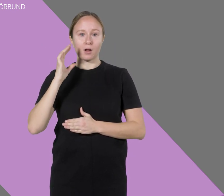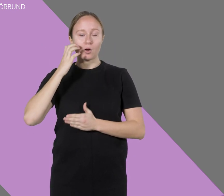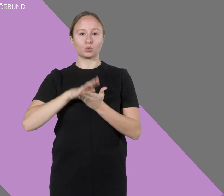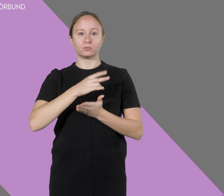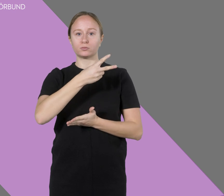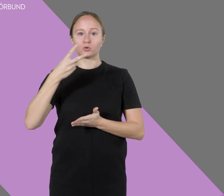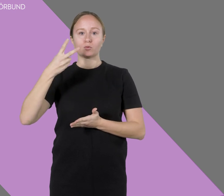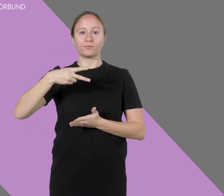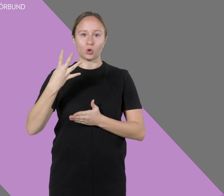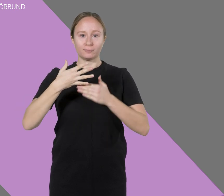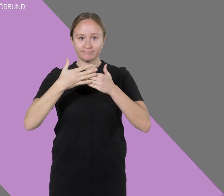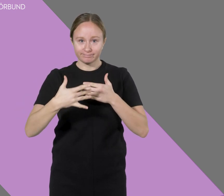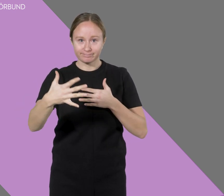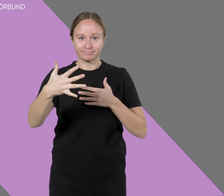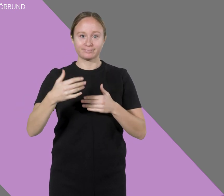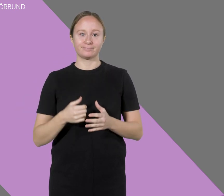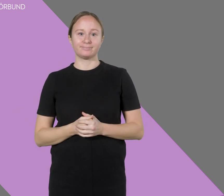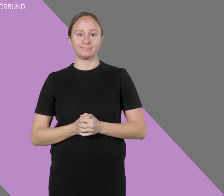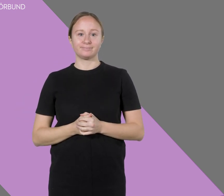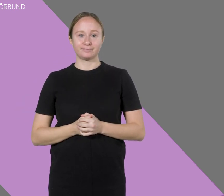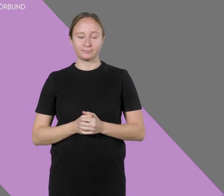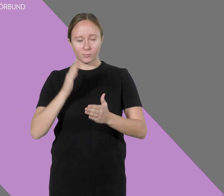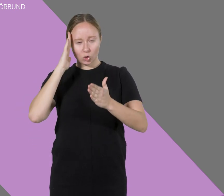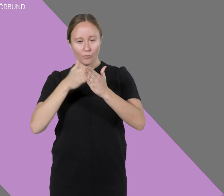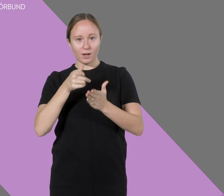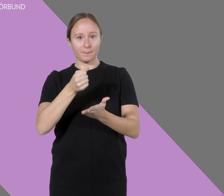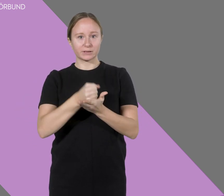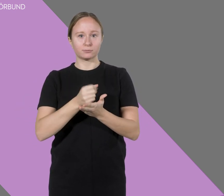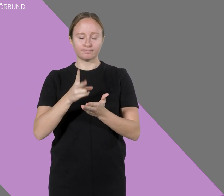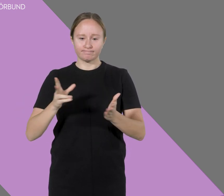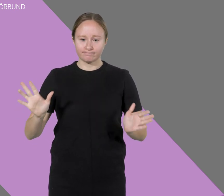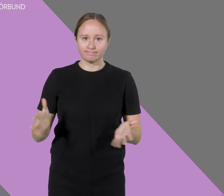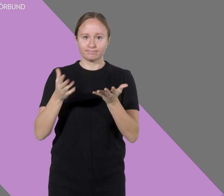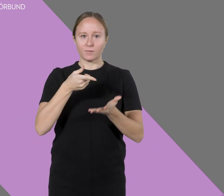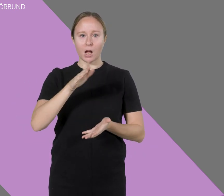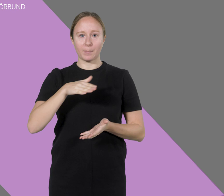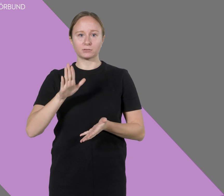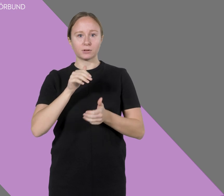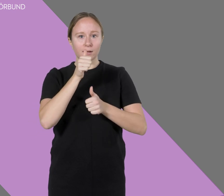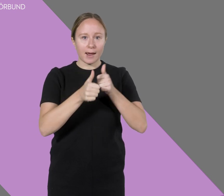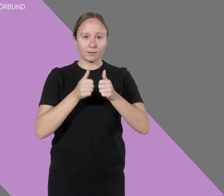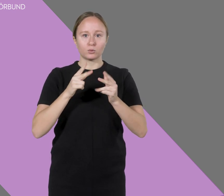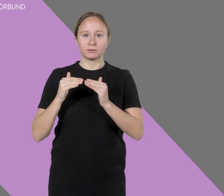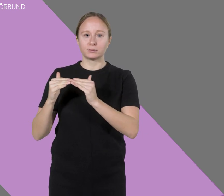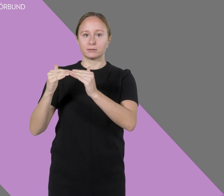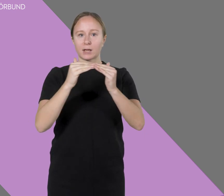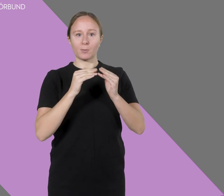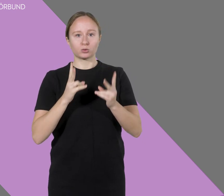från och med augusti 2024. Syftet med beslutet är att öka barnens delaktighet och jämlikhet -